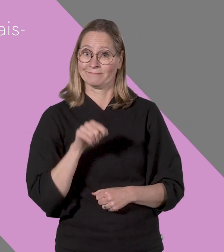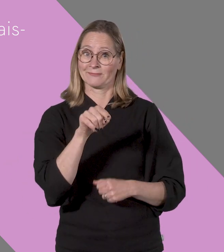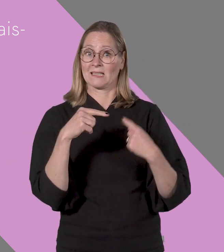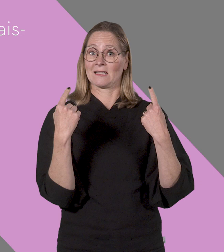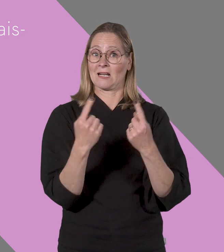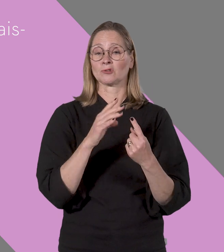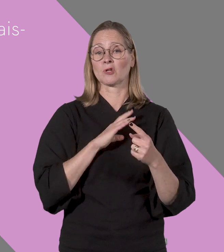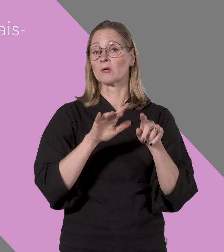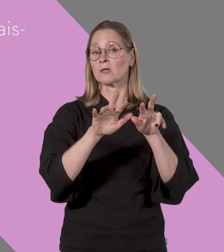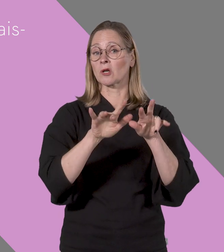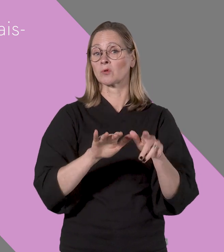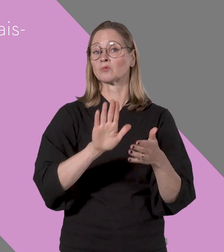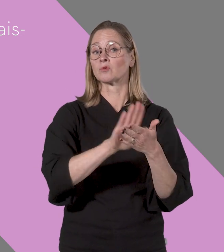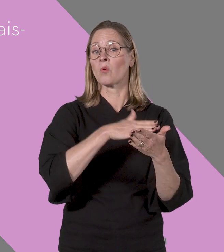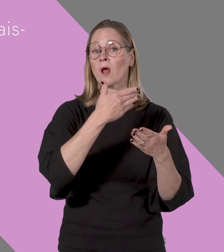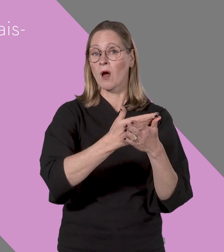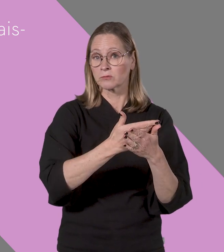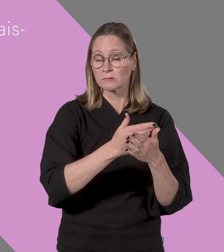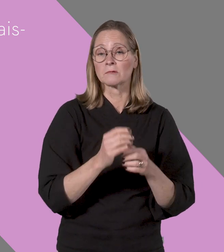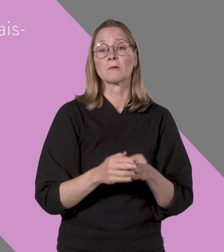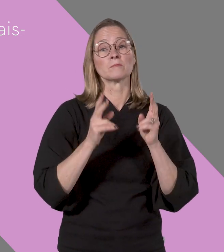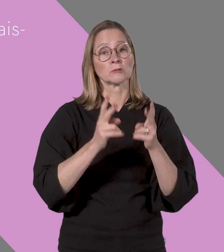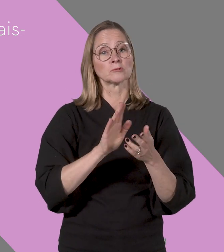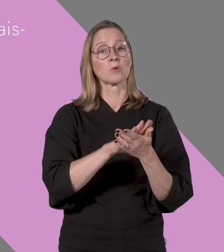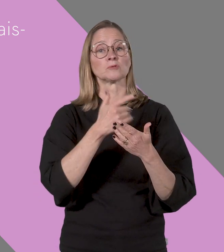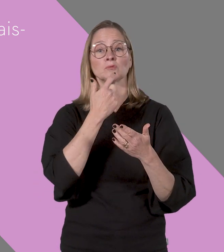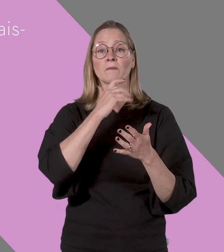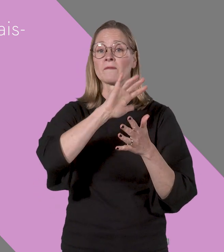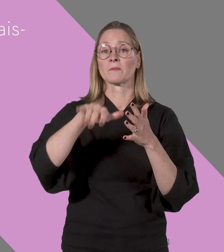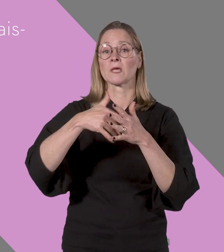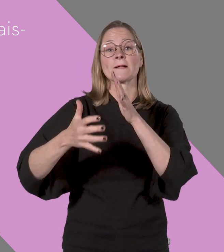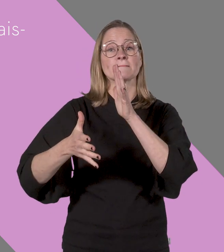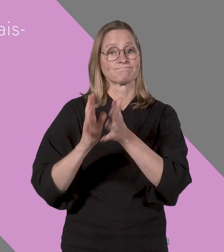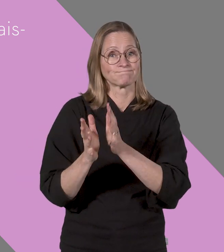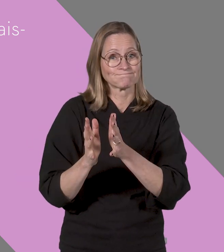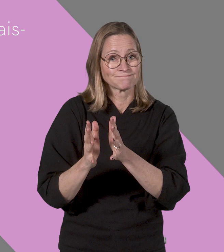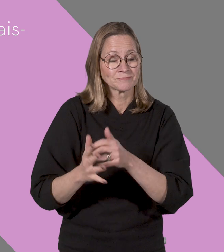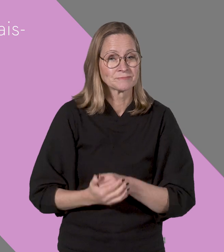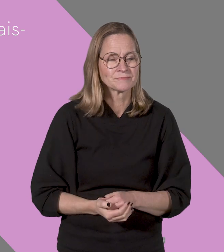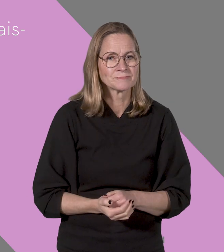Tilaisuudessa on kirjoitustulkkaus ja tulkkaus suomalaiselle viittomakielelle.